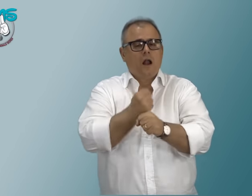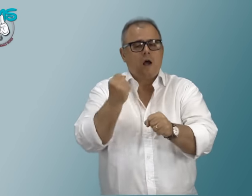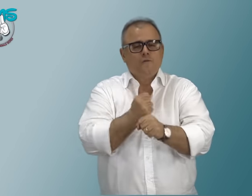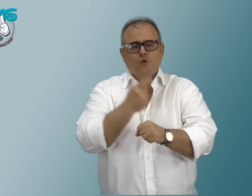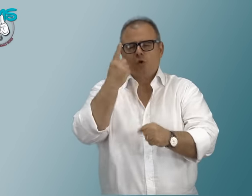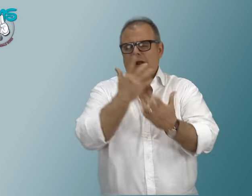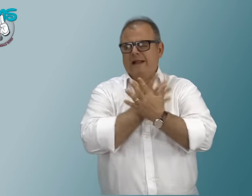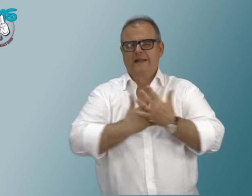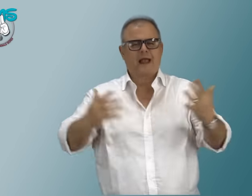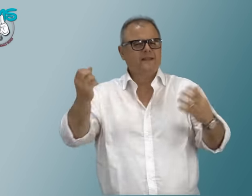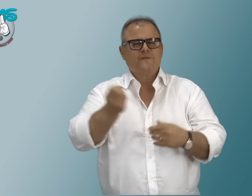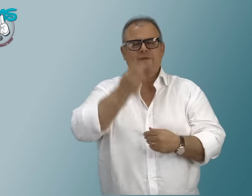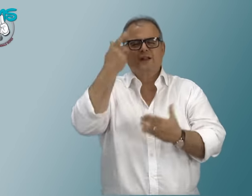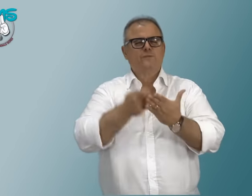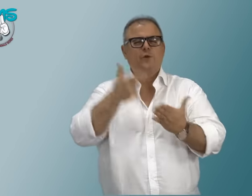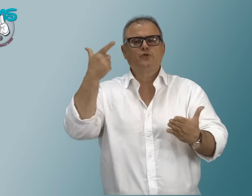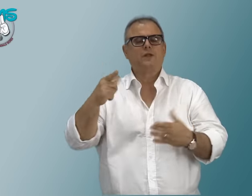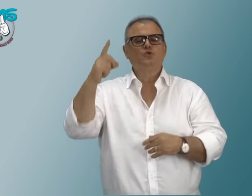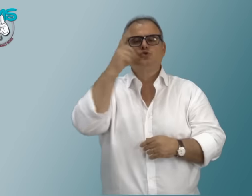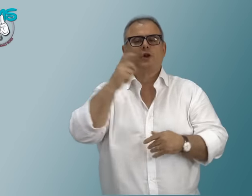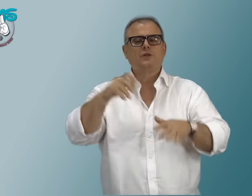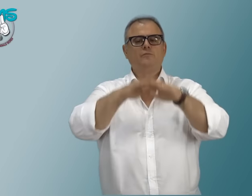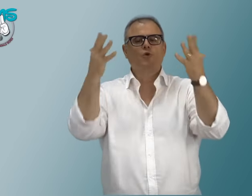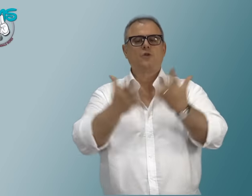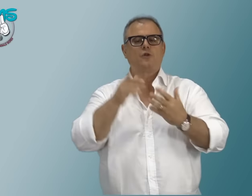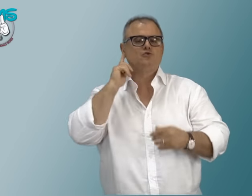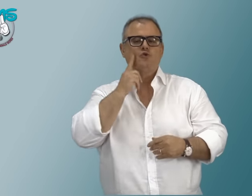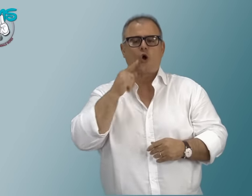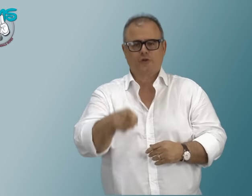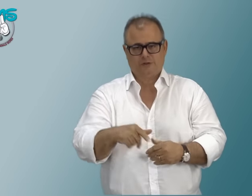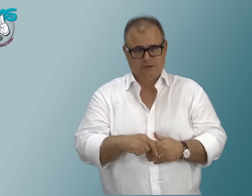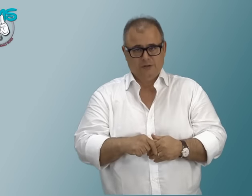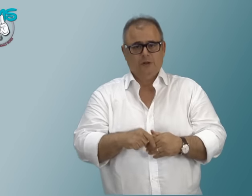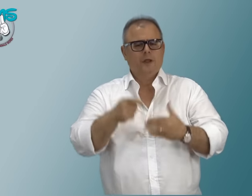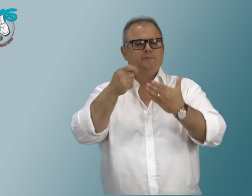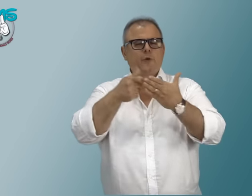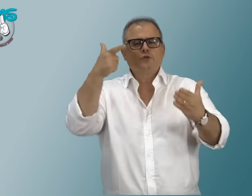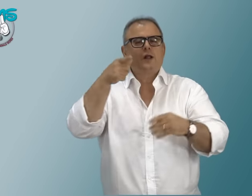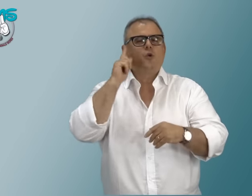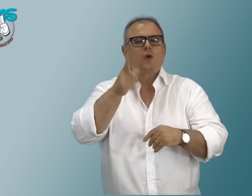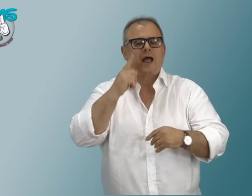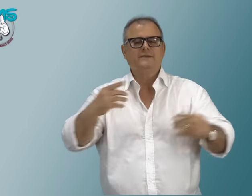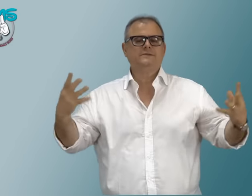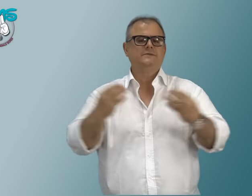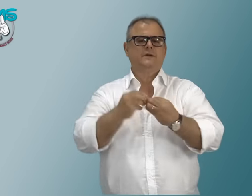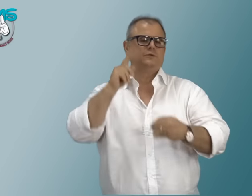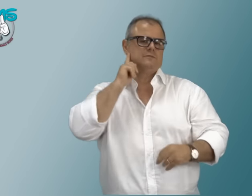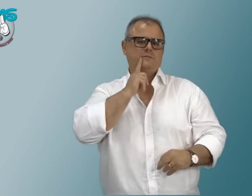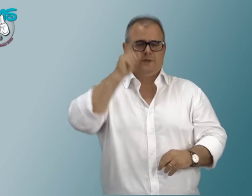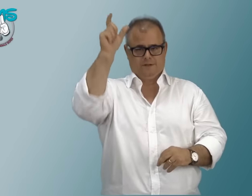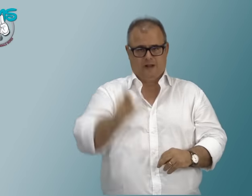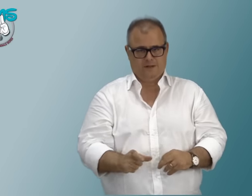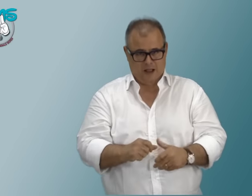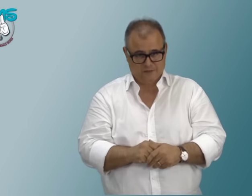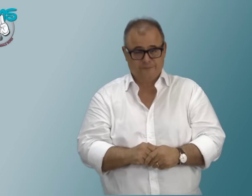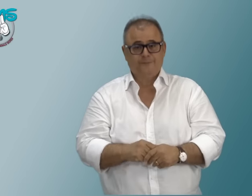Lavoriamo per un grande evento importante di cui la Giornata Mondiale del Sordo, l'importanza del stare insieme fra le persone sorde italiane.